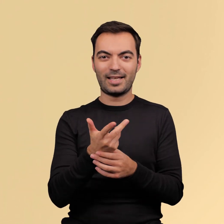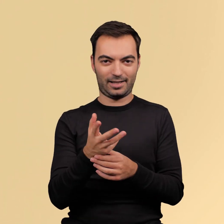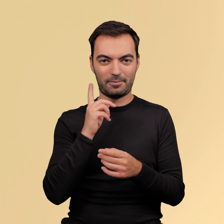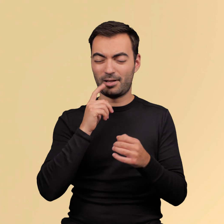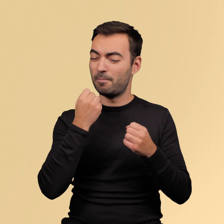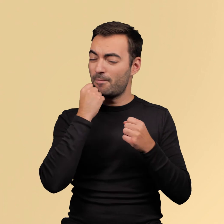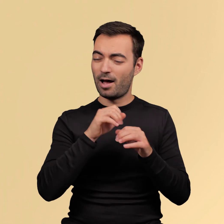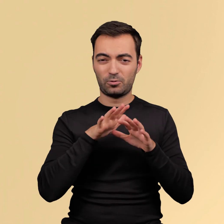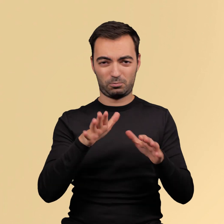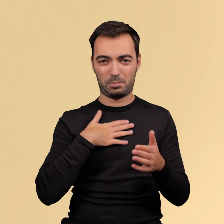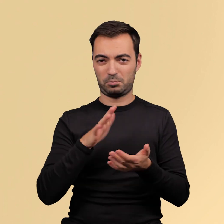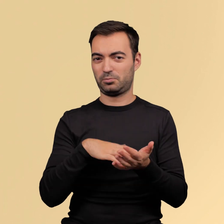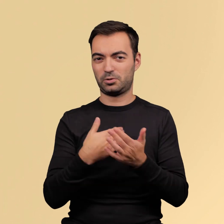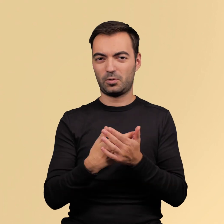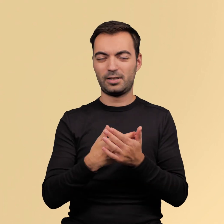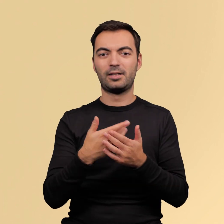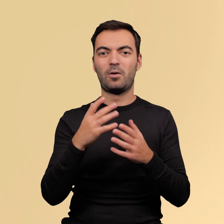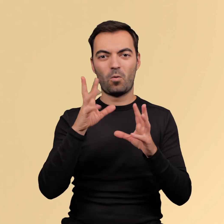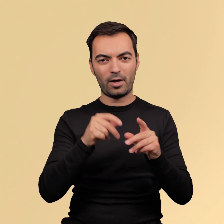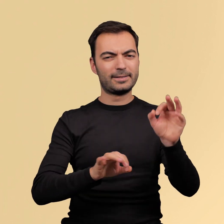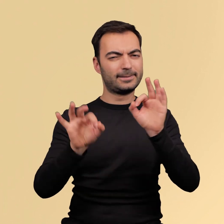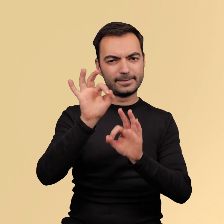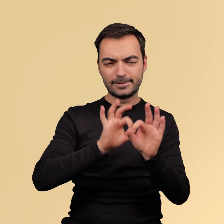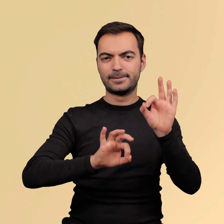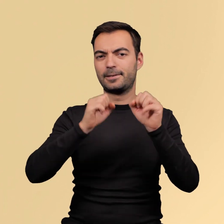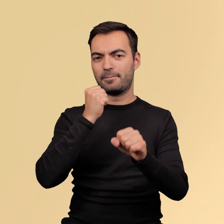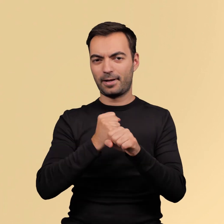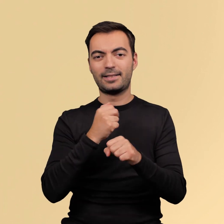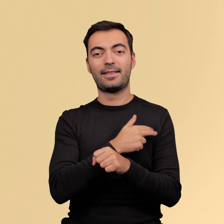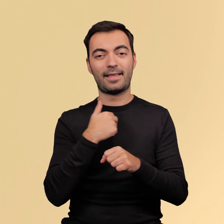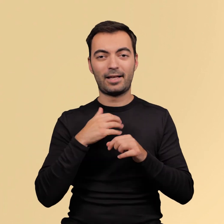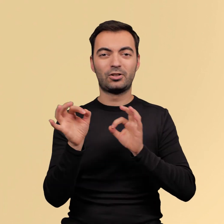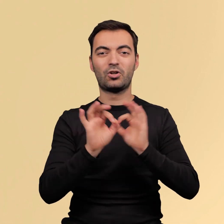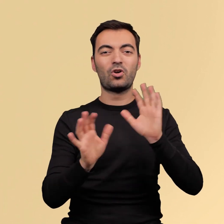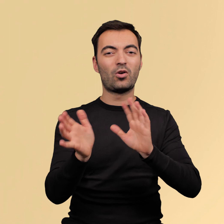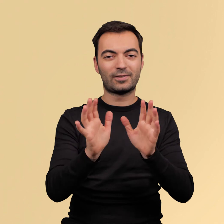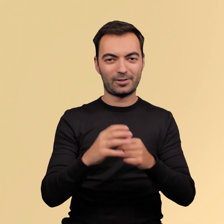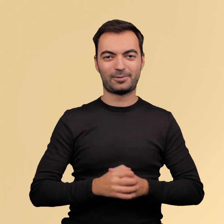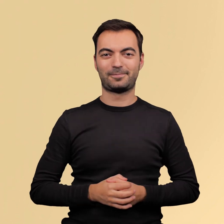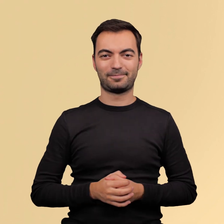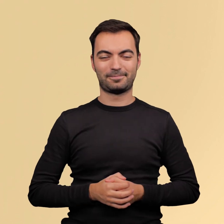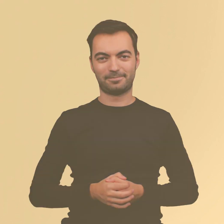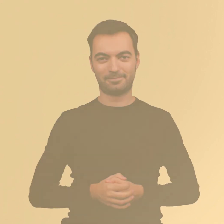A to tylko kilka z bardzo wielu przykładów rezultatów pracy wilanowskich konserwatorów.